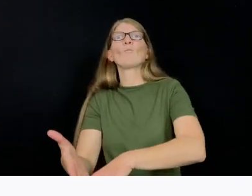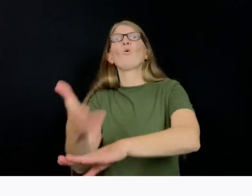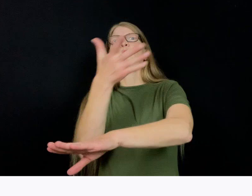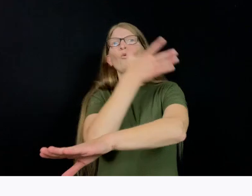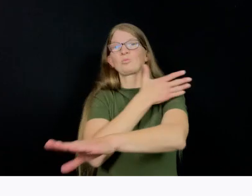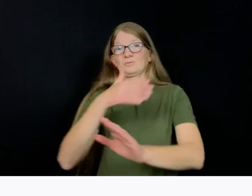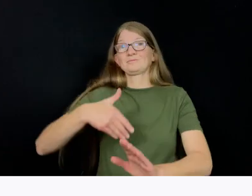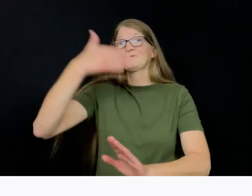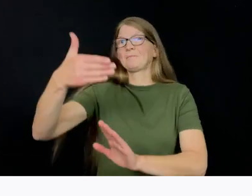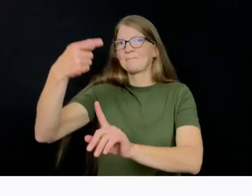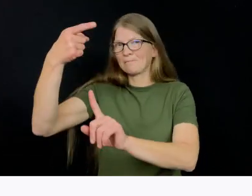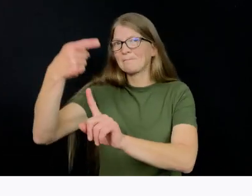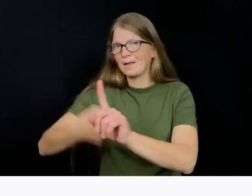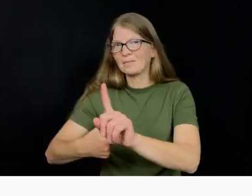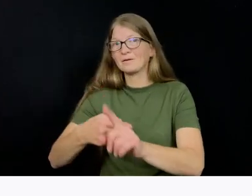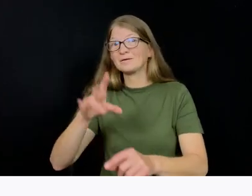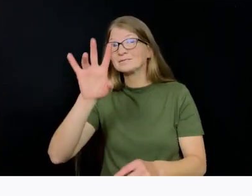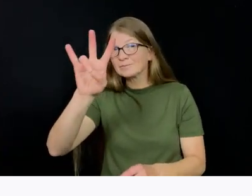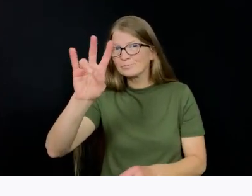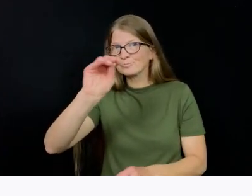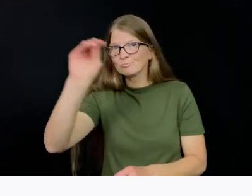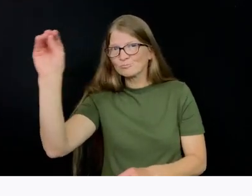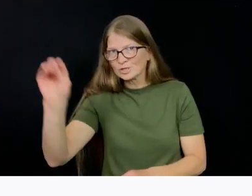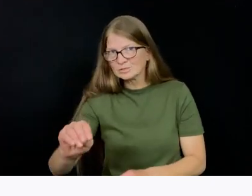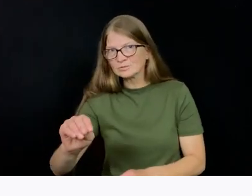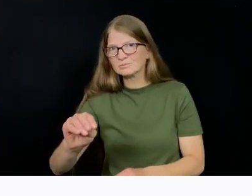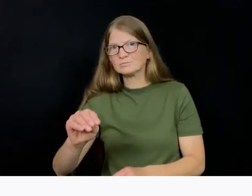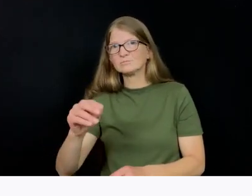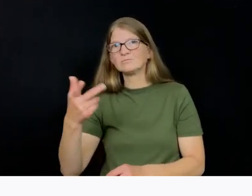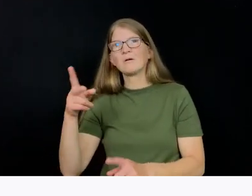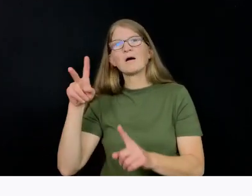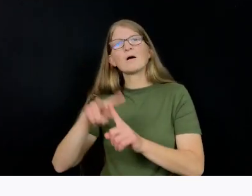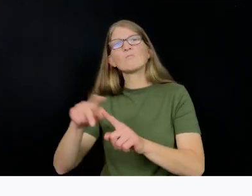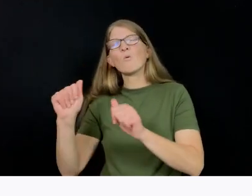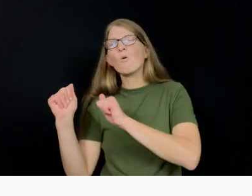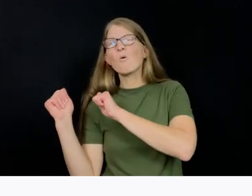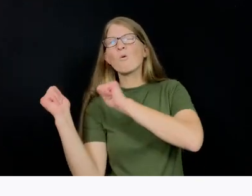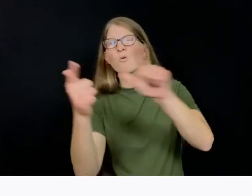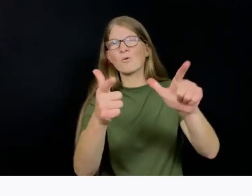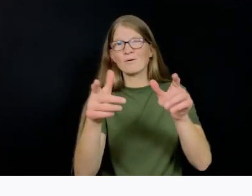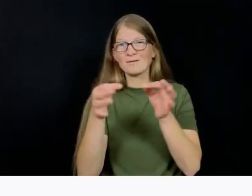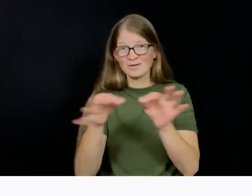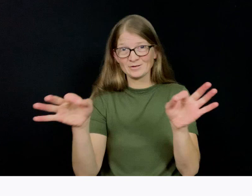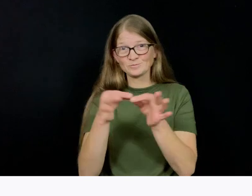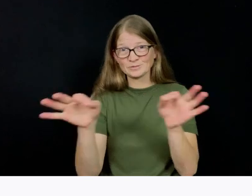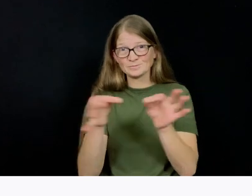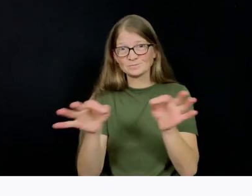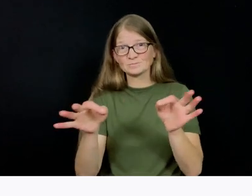وهذه هي البداية فقط لقد ساعدنا الذكاء الاصطناعي في عمليات بحث محددة